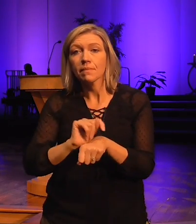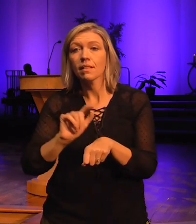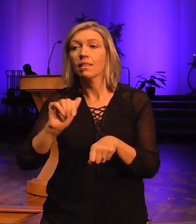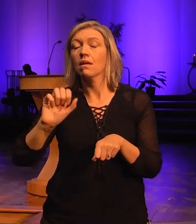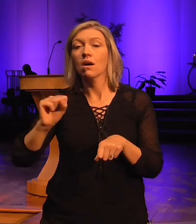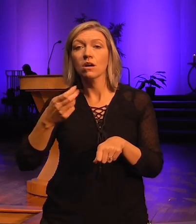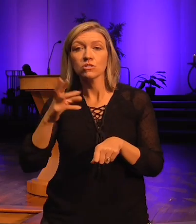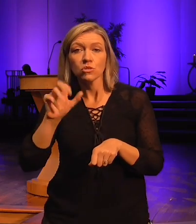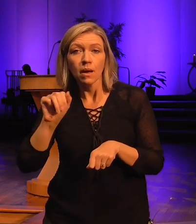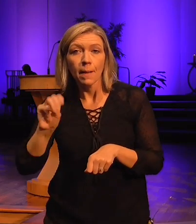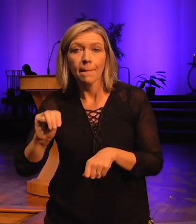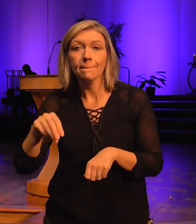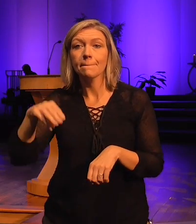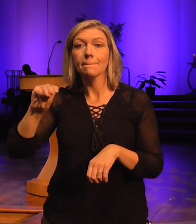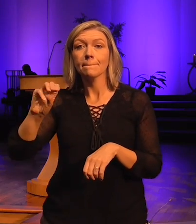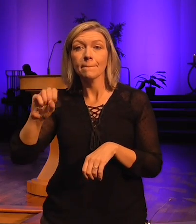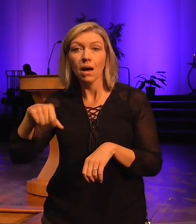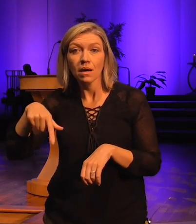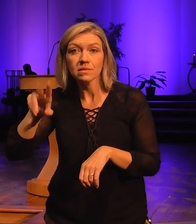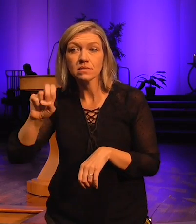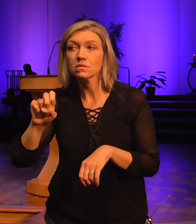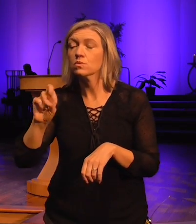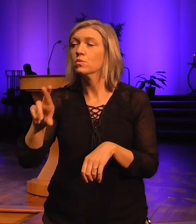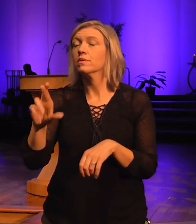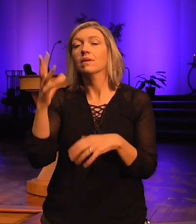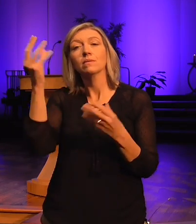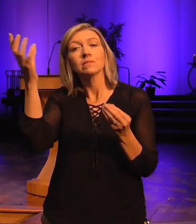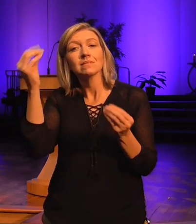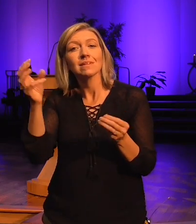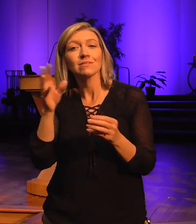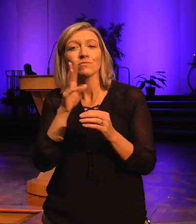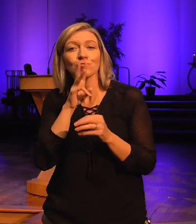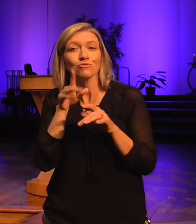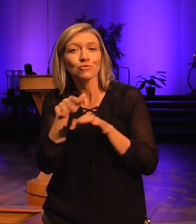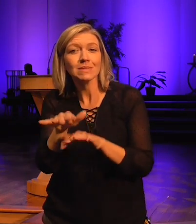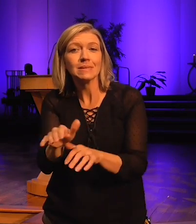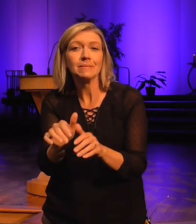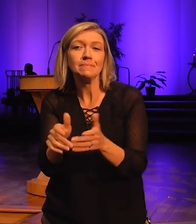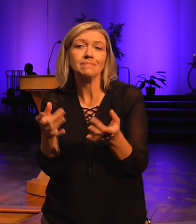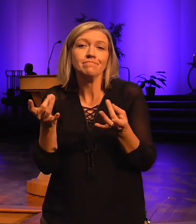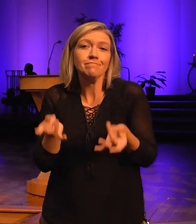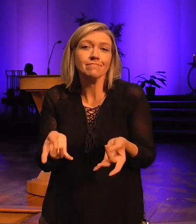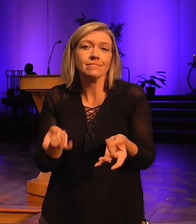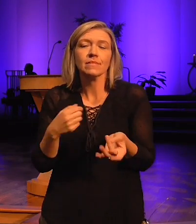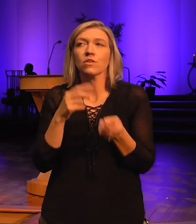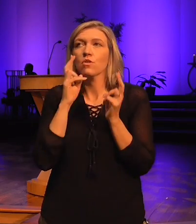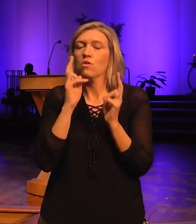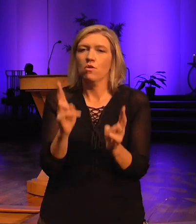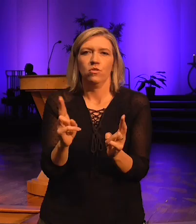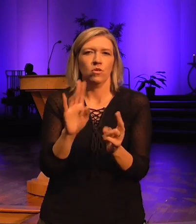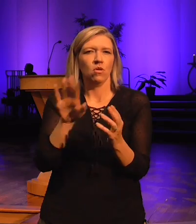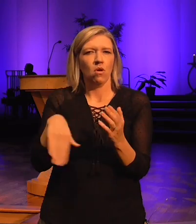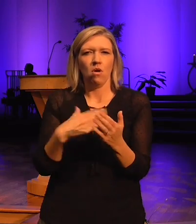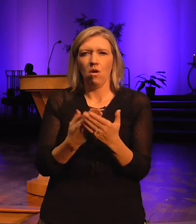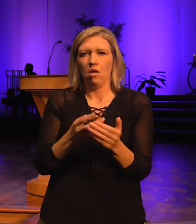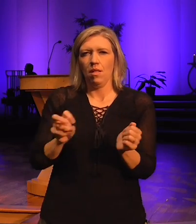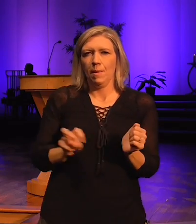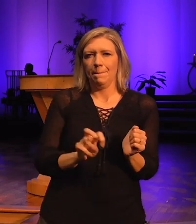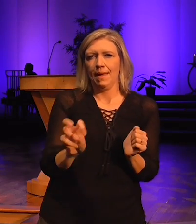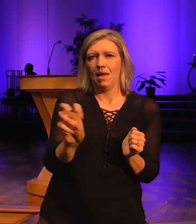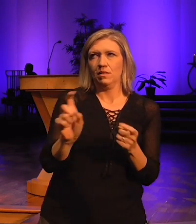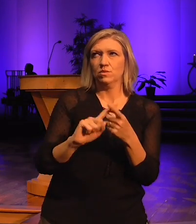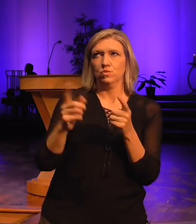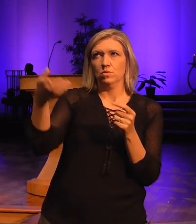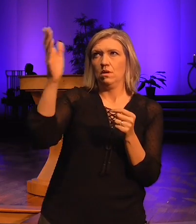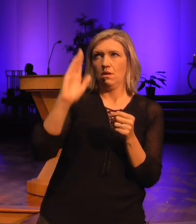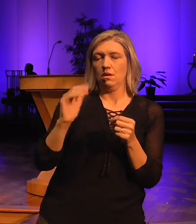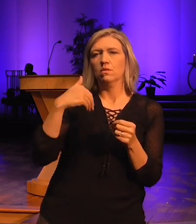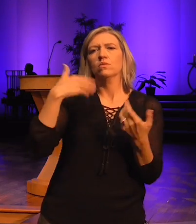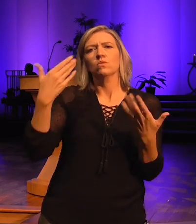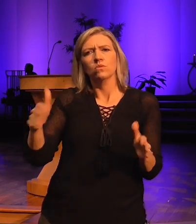simplemente meditando junto a un arroyo del bosque, honramos todos los caminos hacia Dios y Sabemos y afirmo que Dios es bueno,